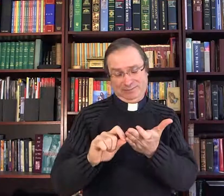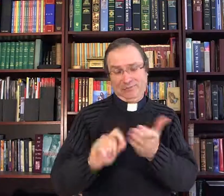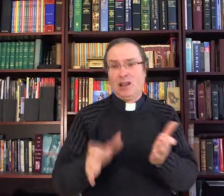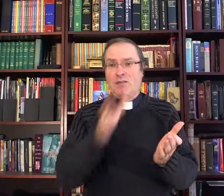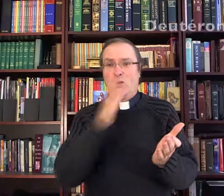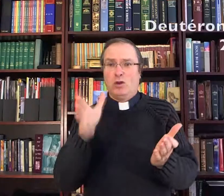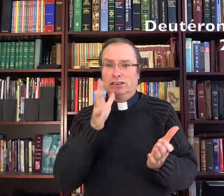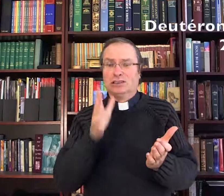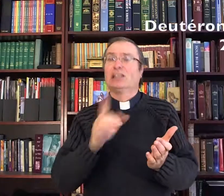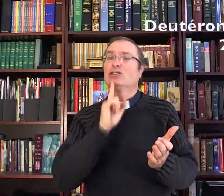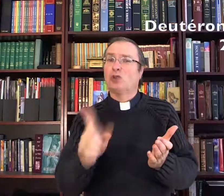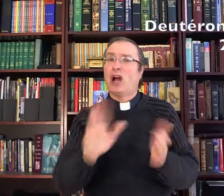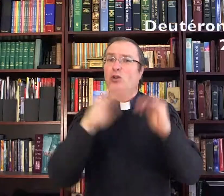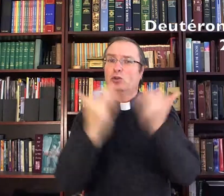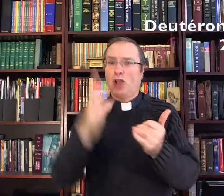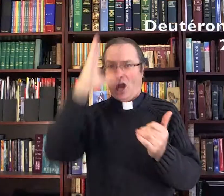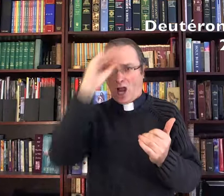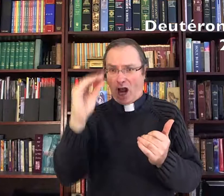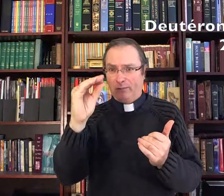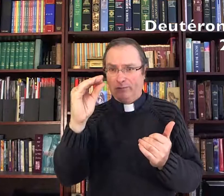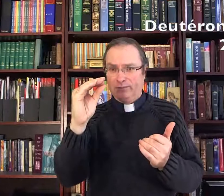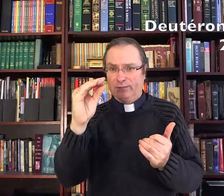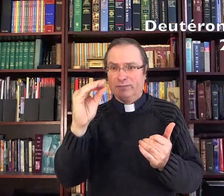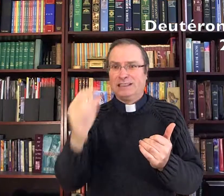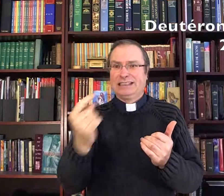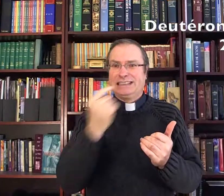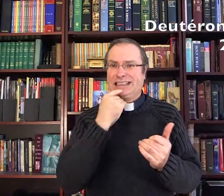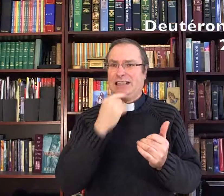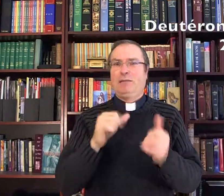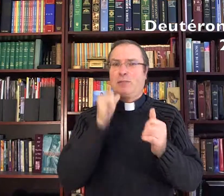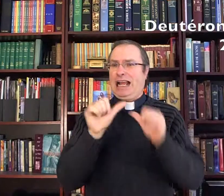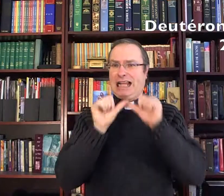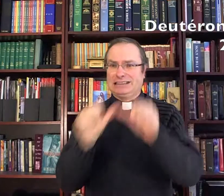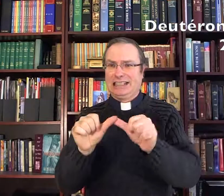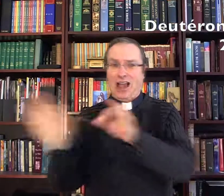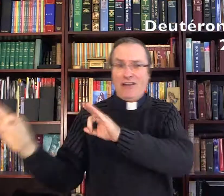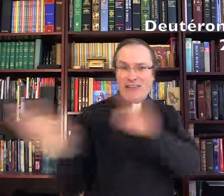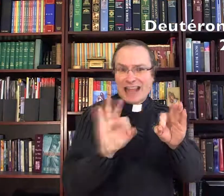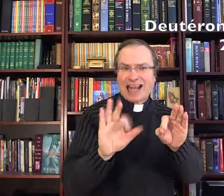Maudit soit tout homme qui ne reste pas fidèle